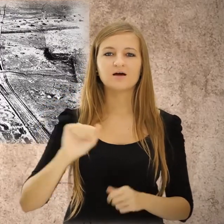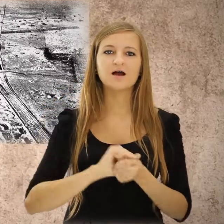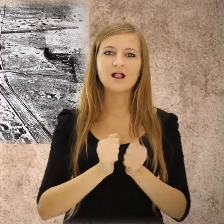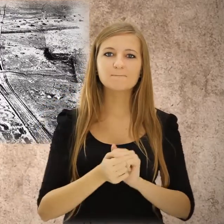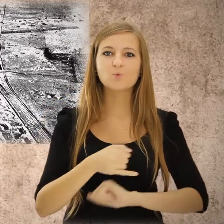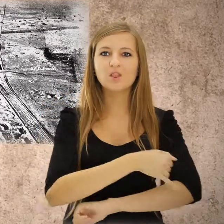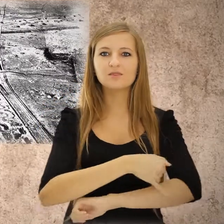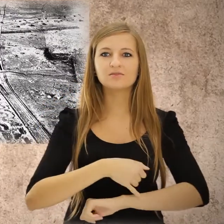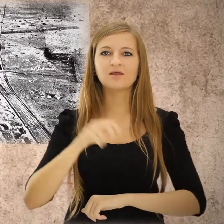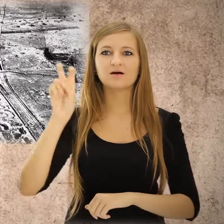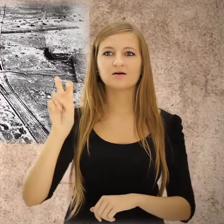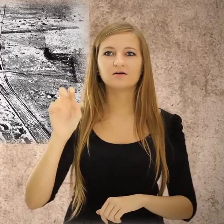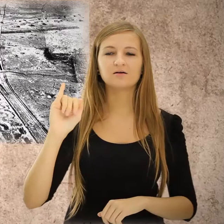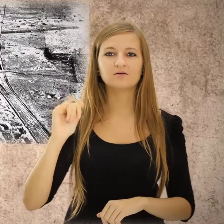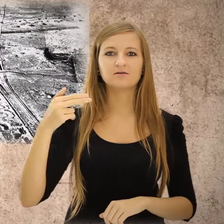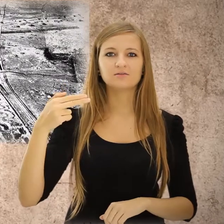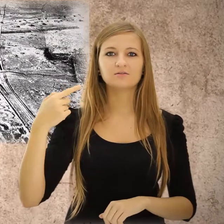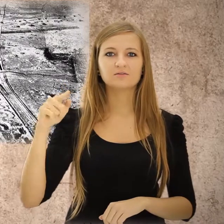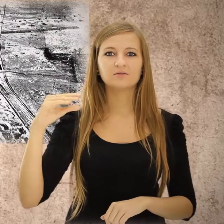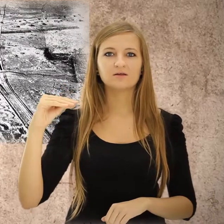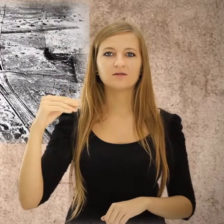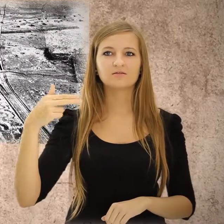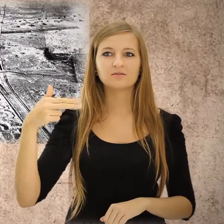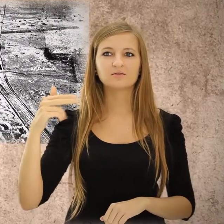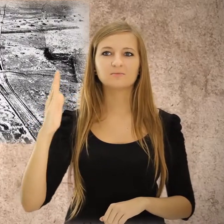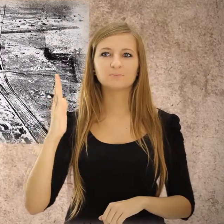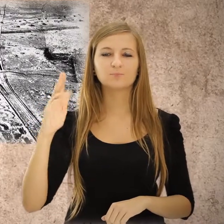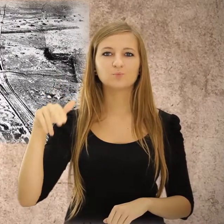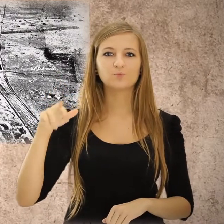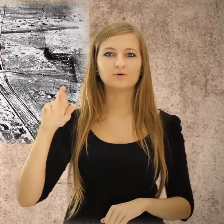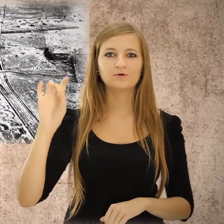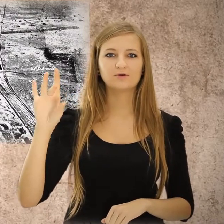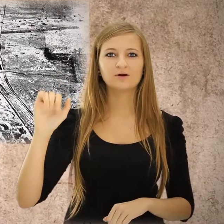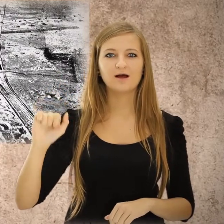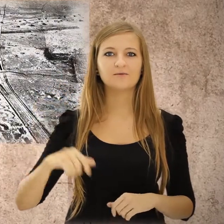albo „Linią Hindenburga”.